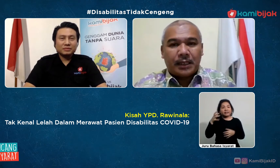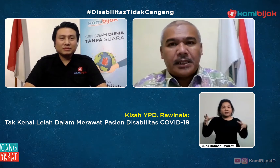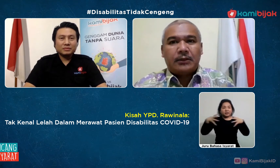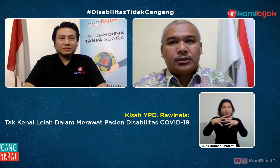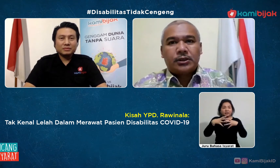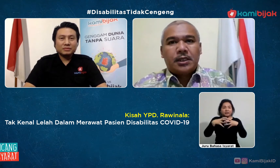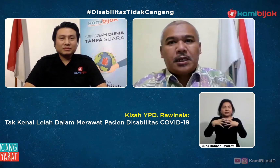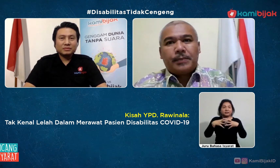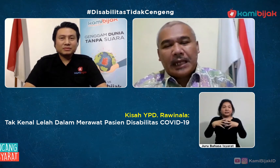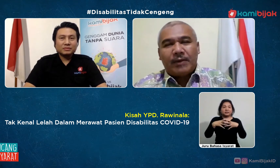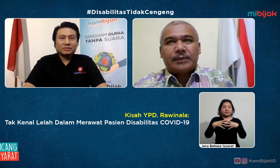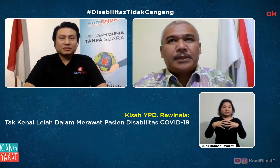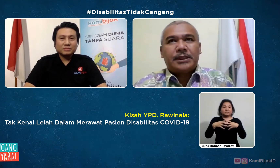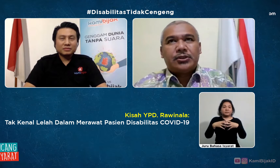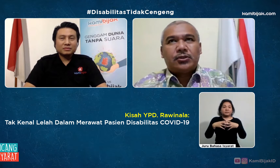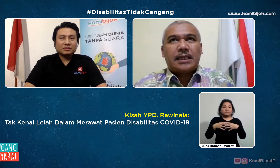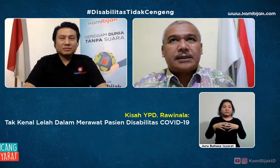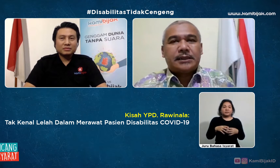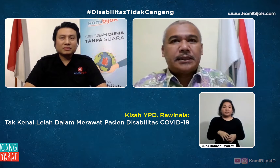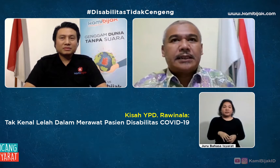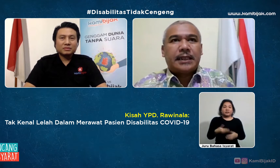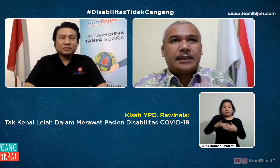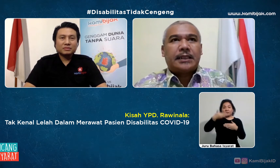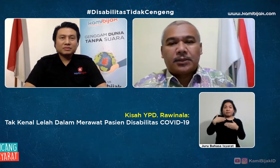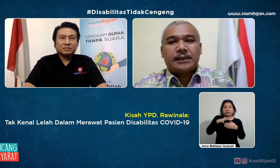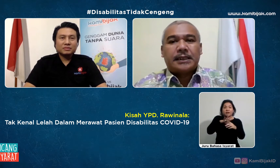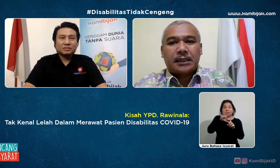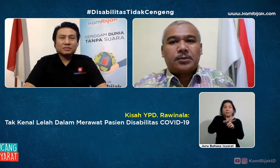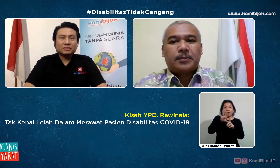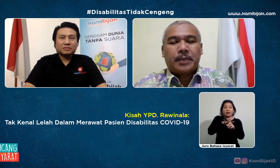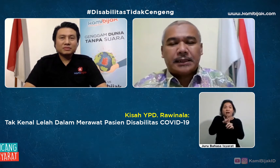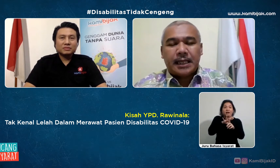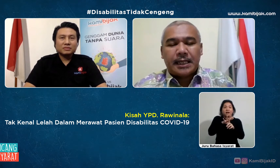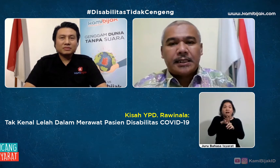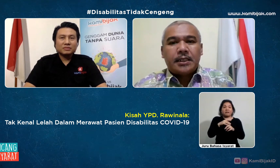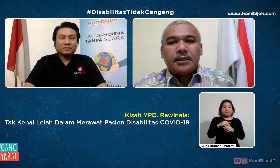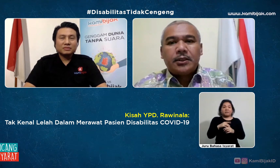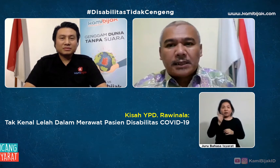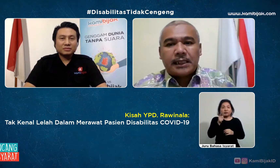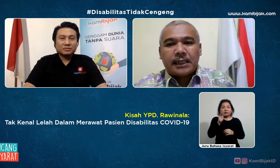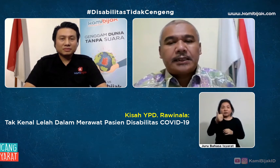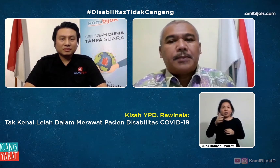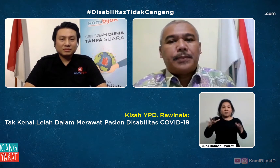Kenapa kami harus merawat mengisolasi sendiri karena ada keterbatasan-keterbatasan di rumah sakit